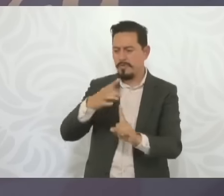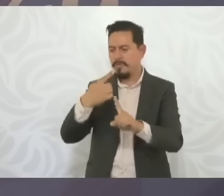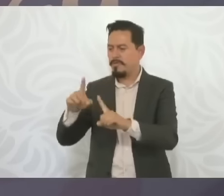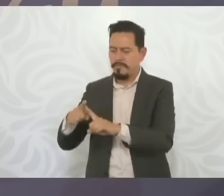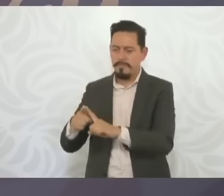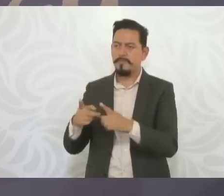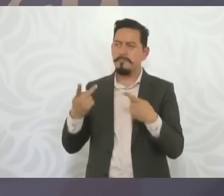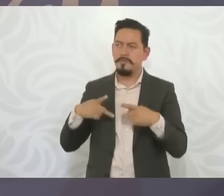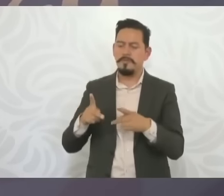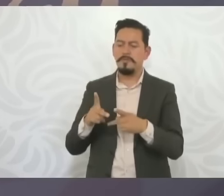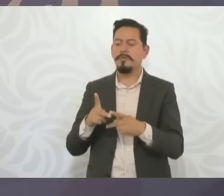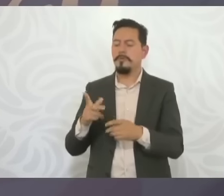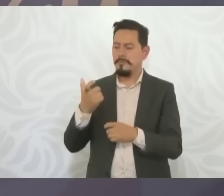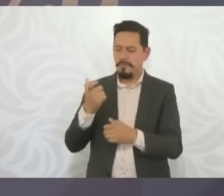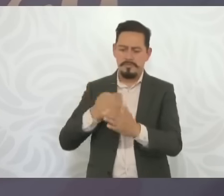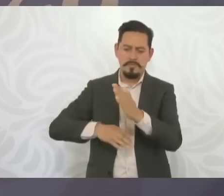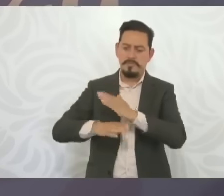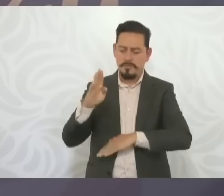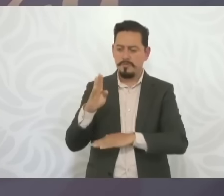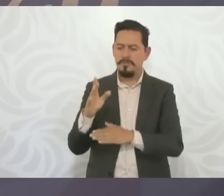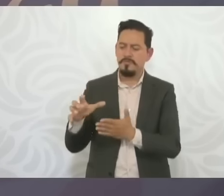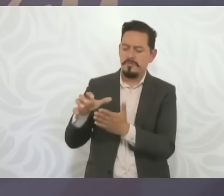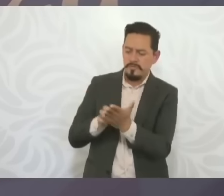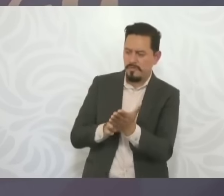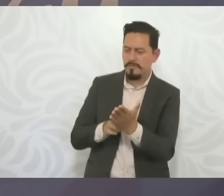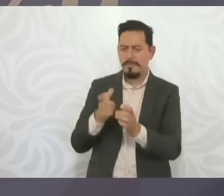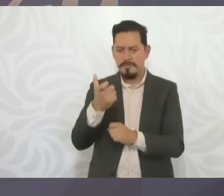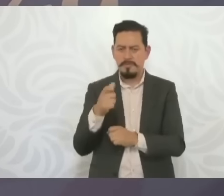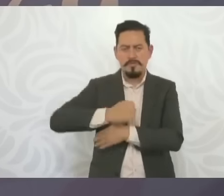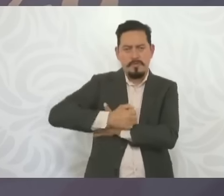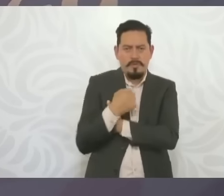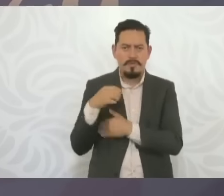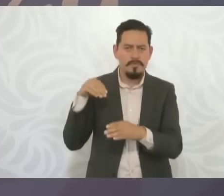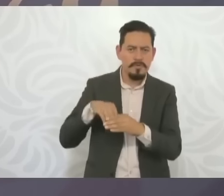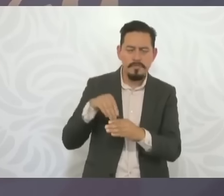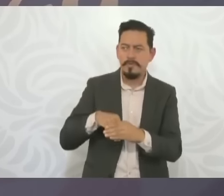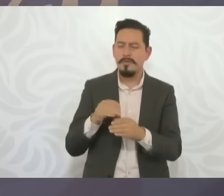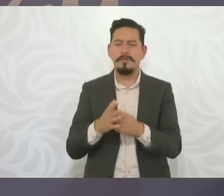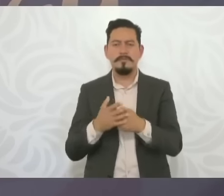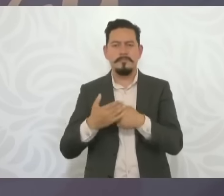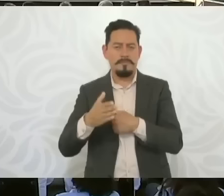elevar rendimientos, reducir costos. Mantenemos el liderazgo en exploración y extracción.